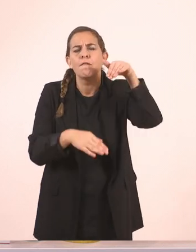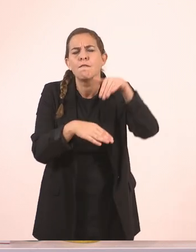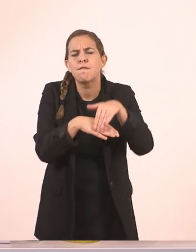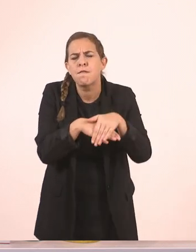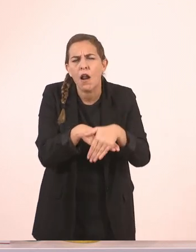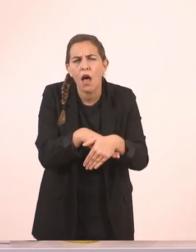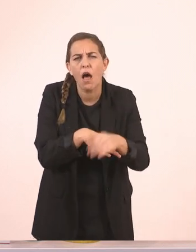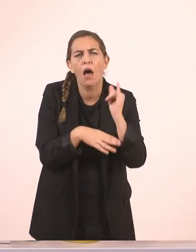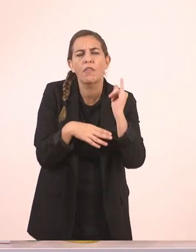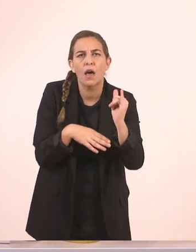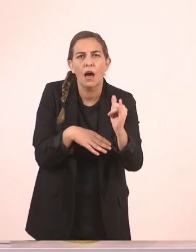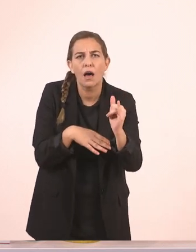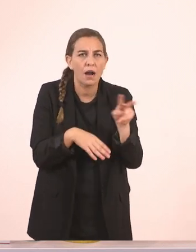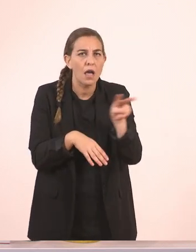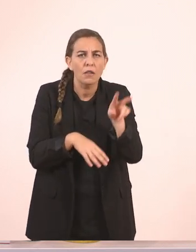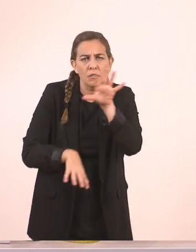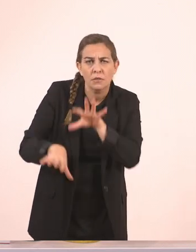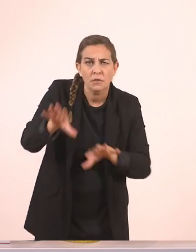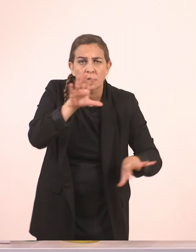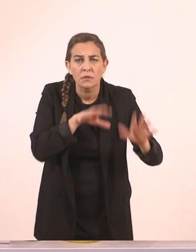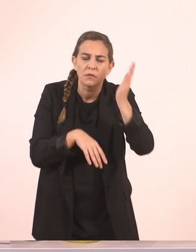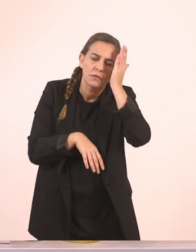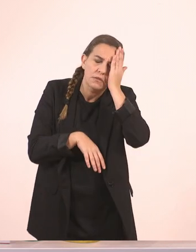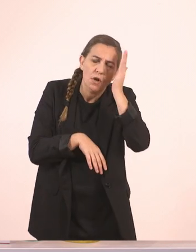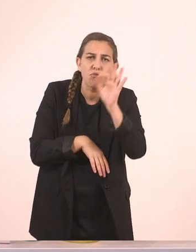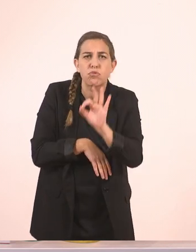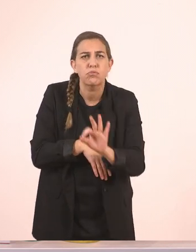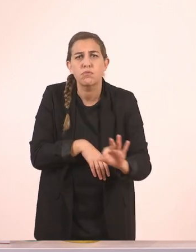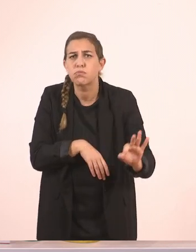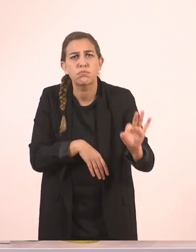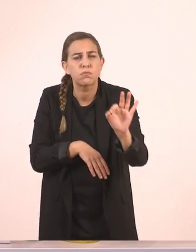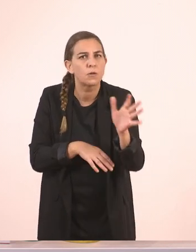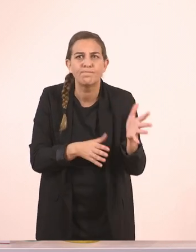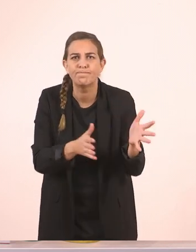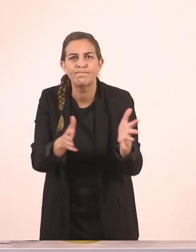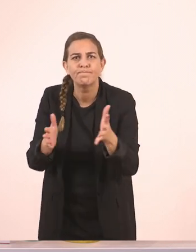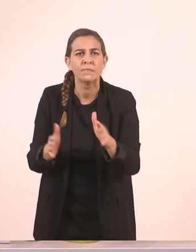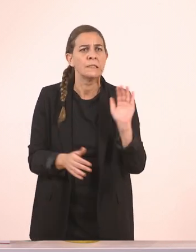και δεν έβρισκαν πουθενά να μείνουν. Ζήτησαν από 'δω, ζήτησαν από 'κει,